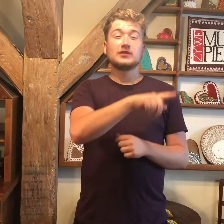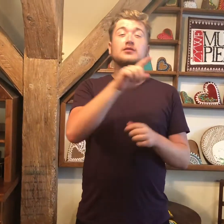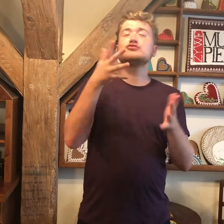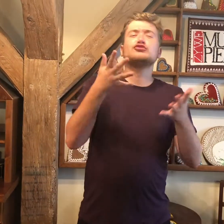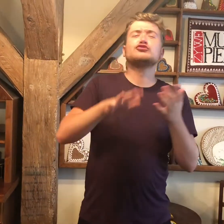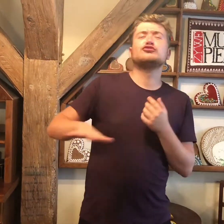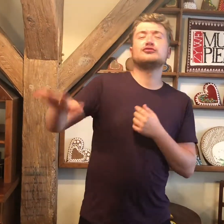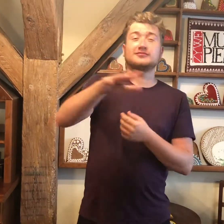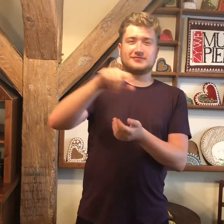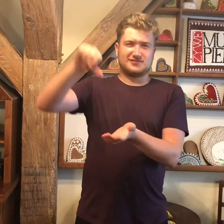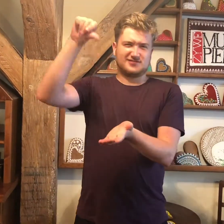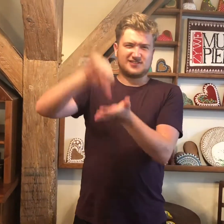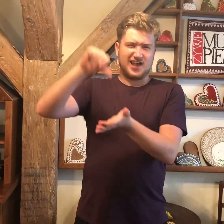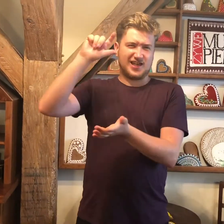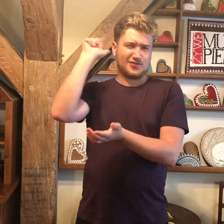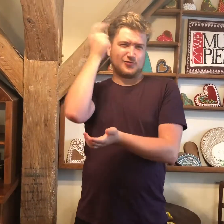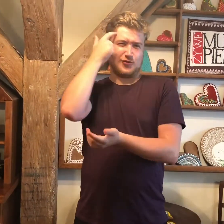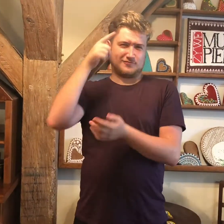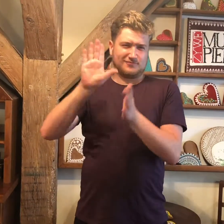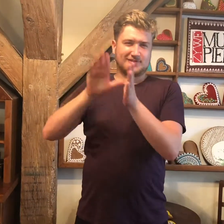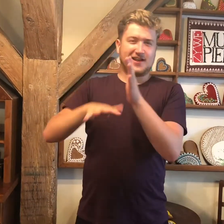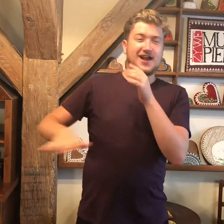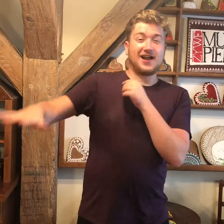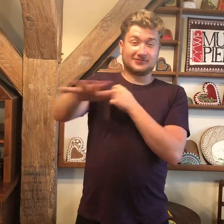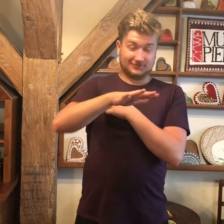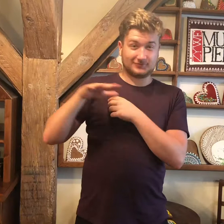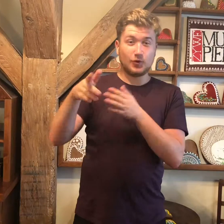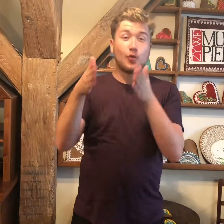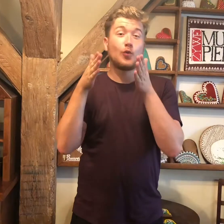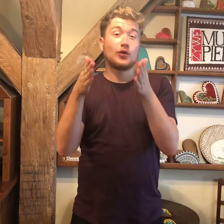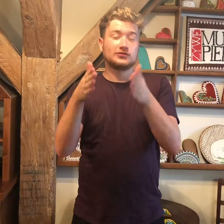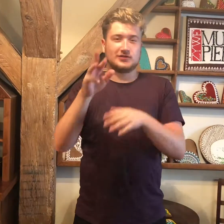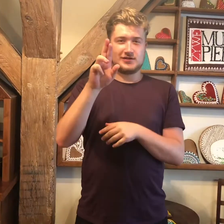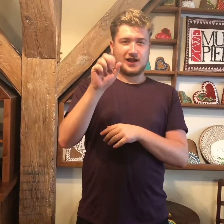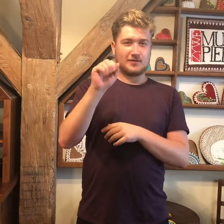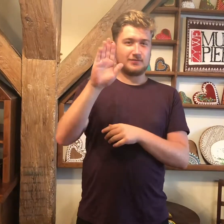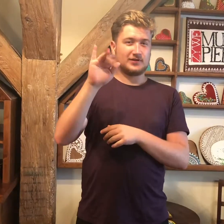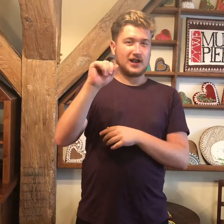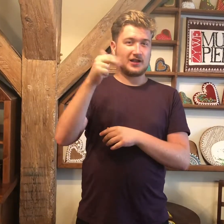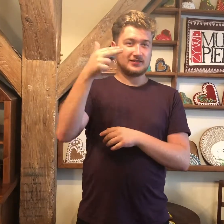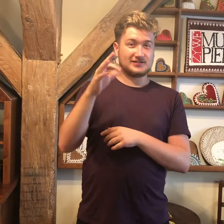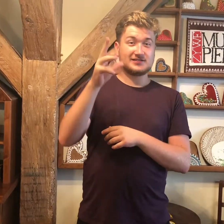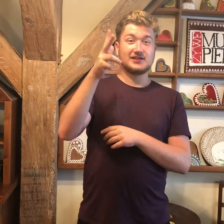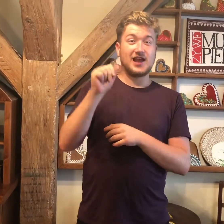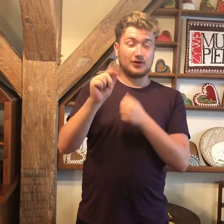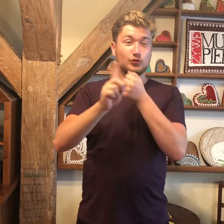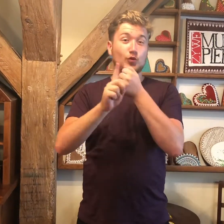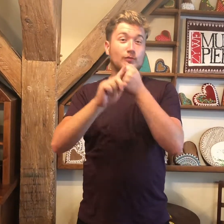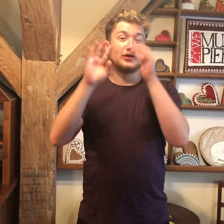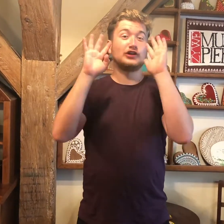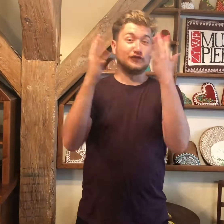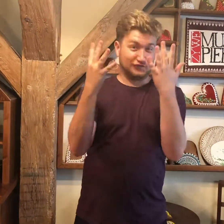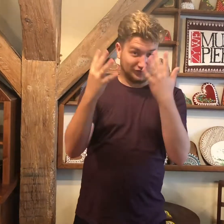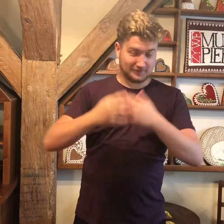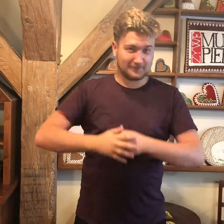Muzeum mieści się w samym centrum miasta, przy ulicy Rabiańskiej 9.